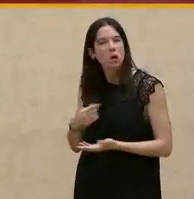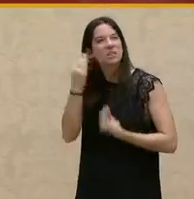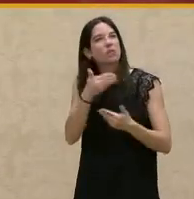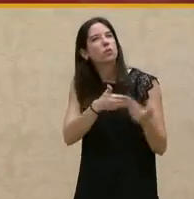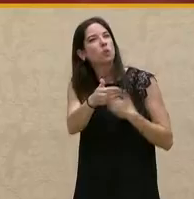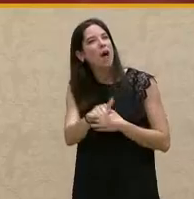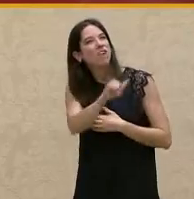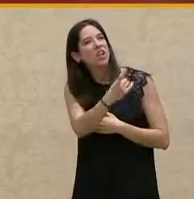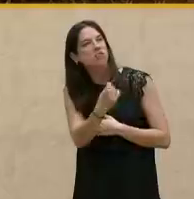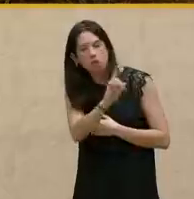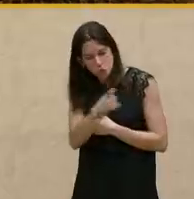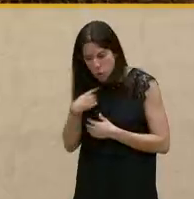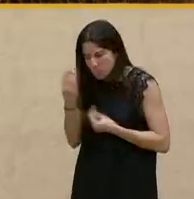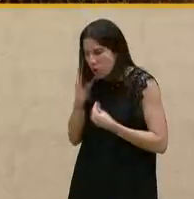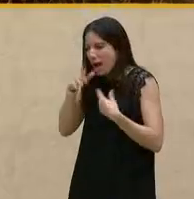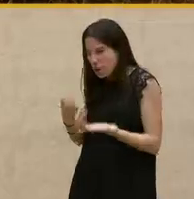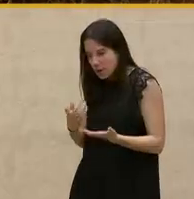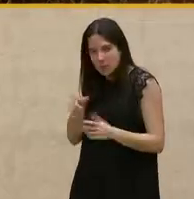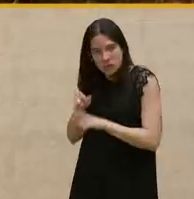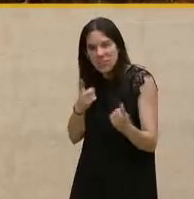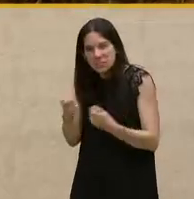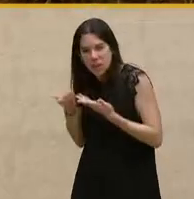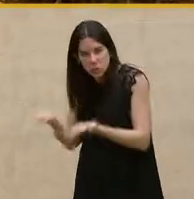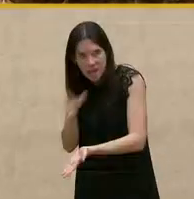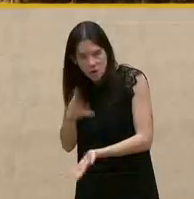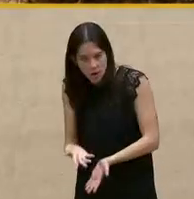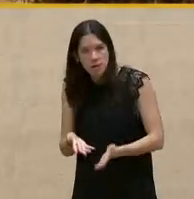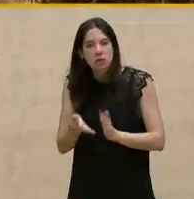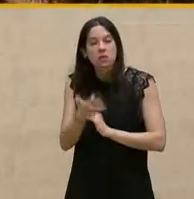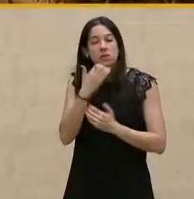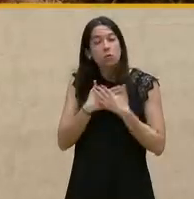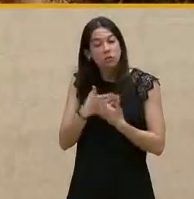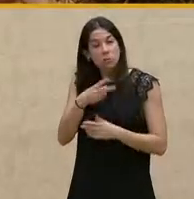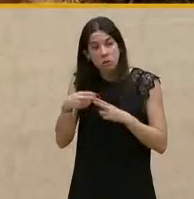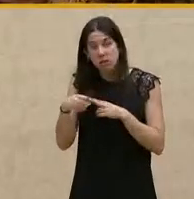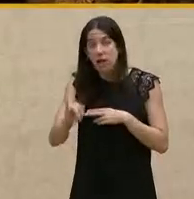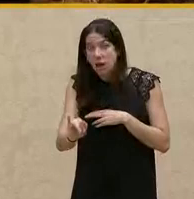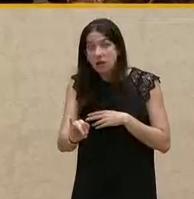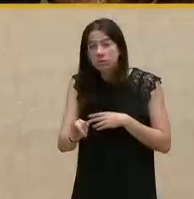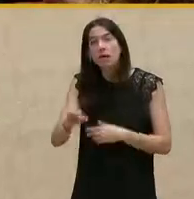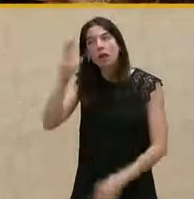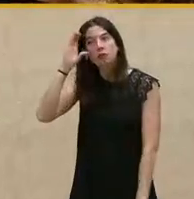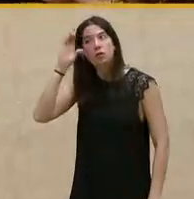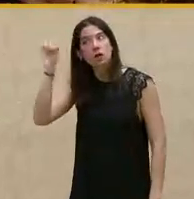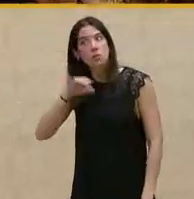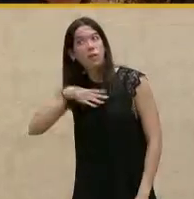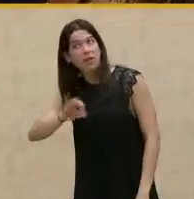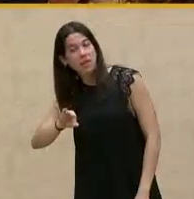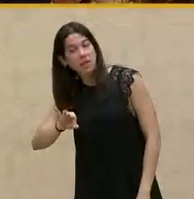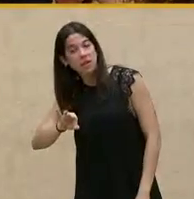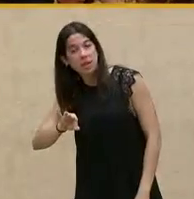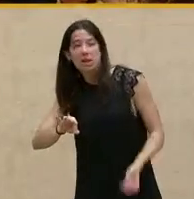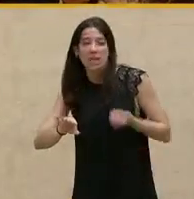otros sitios. Luego, si hay voluntad política, se puede escuchar, se pueden trasladar los problemas